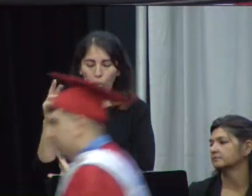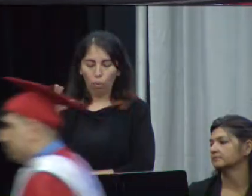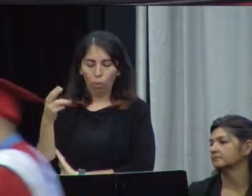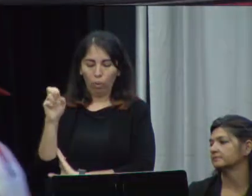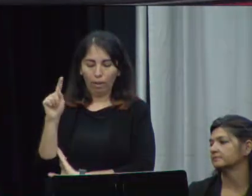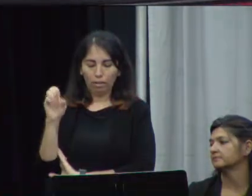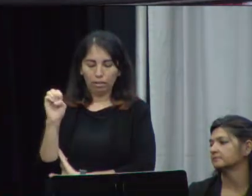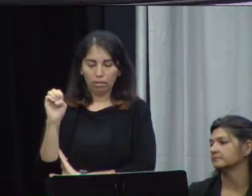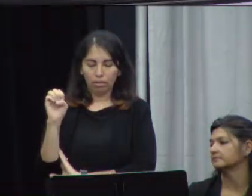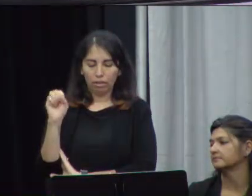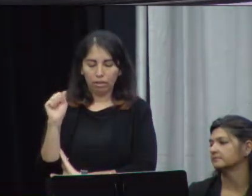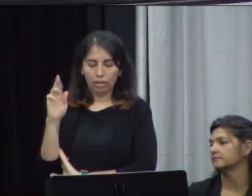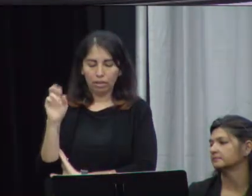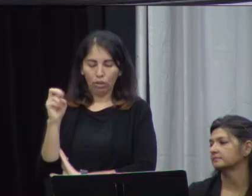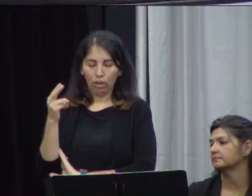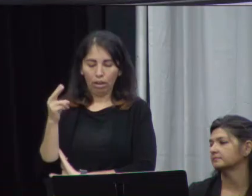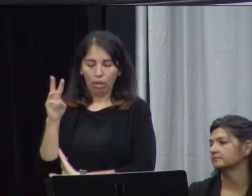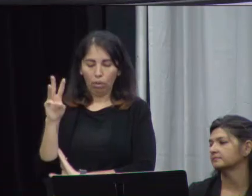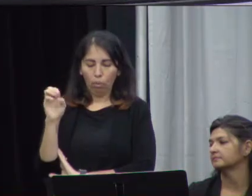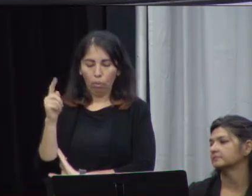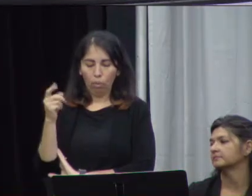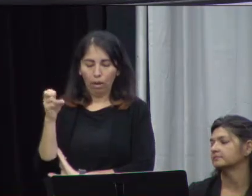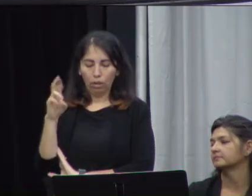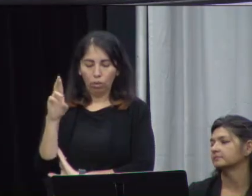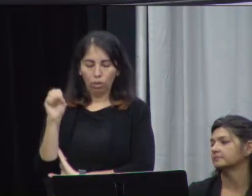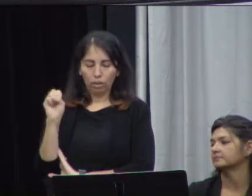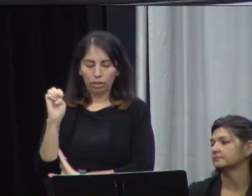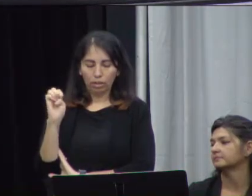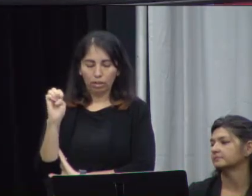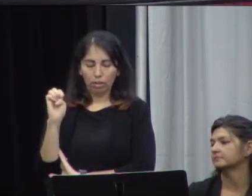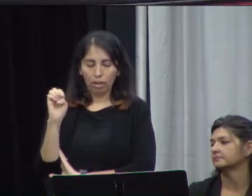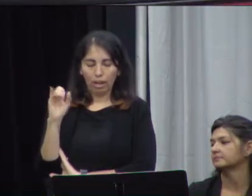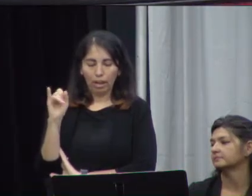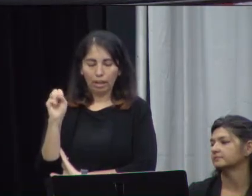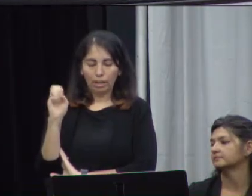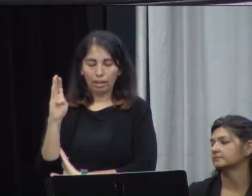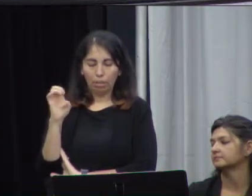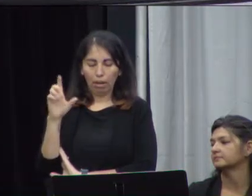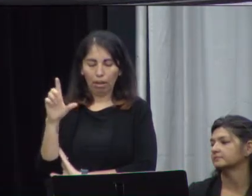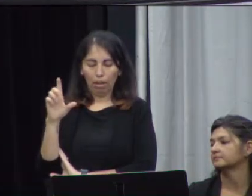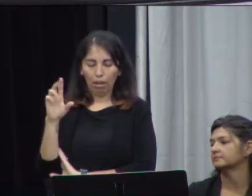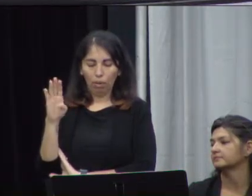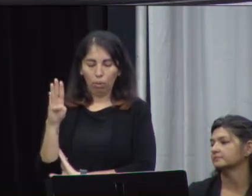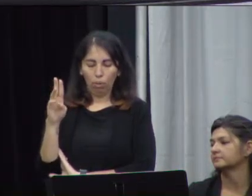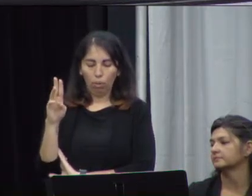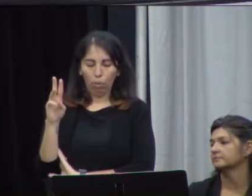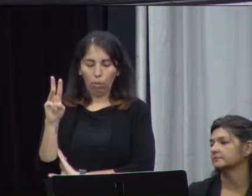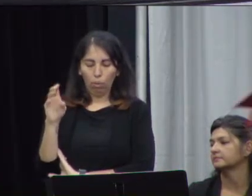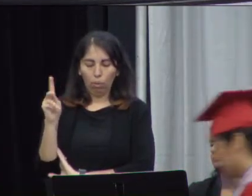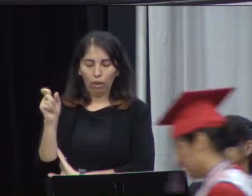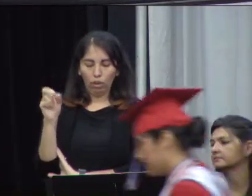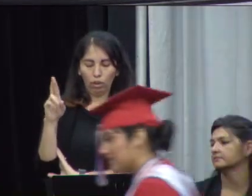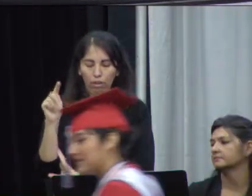(audience applauds) Sarah Whitehorse. (audience applauds) Isabel Wickert.